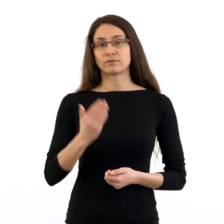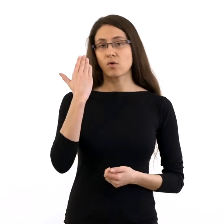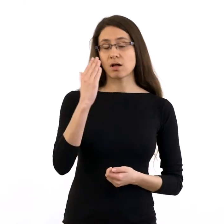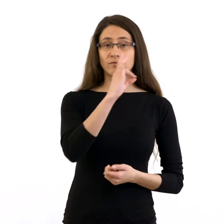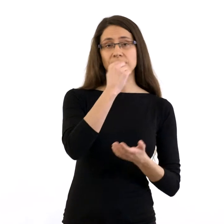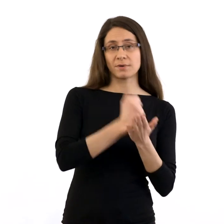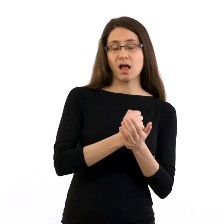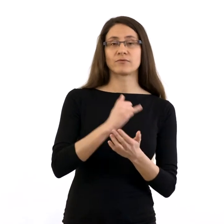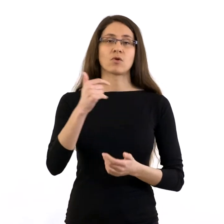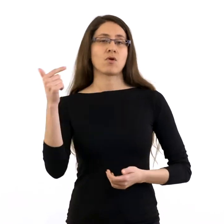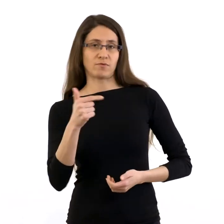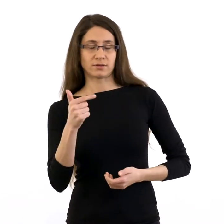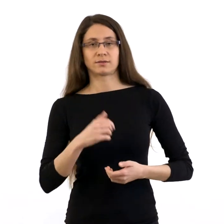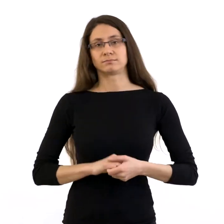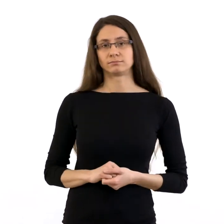2. Prawa i obowiązki wolontariusza